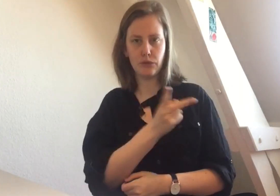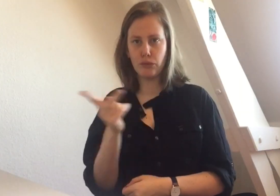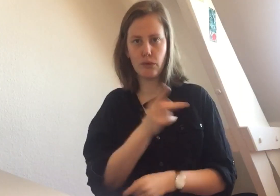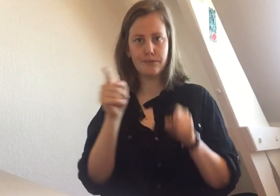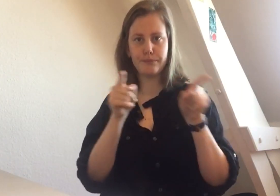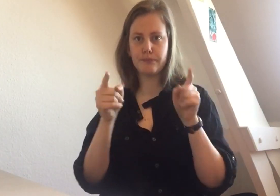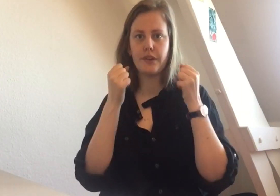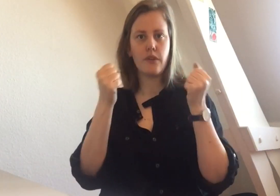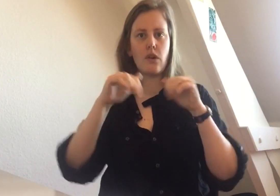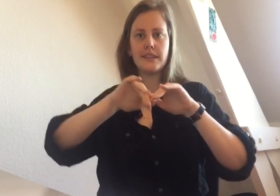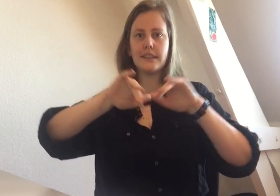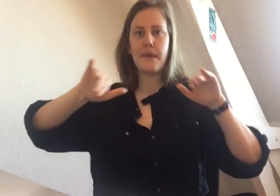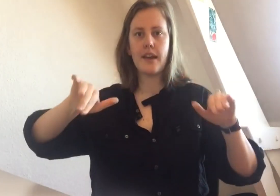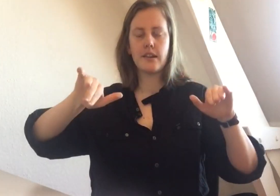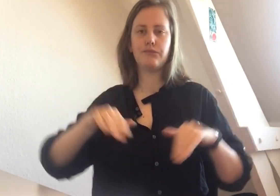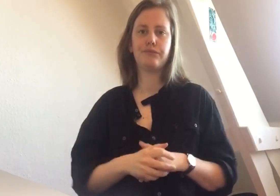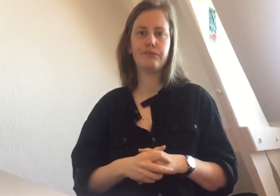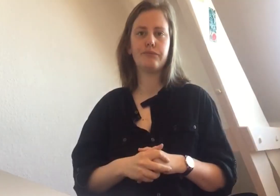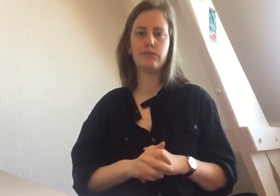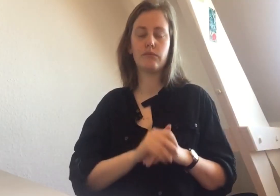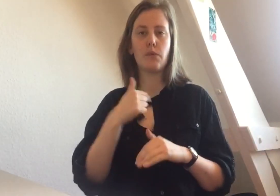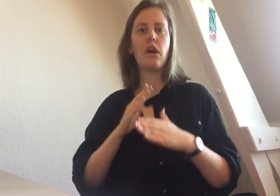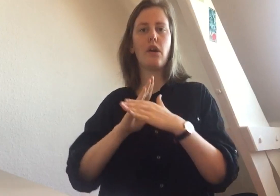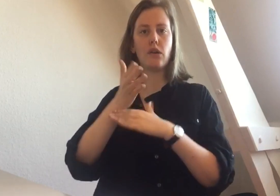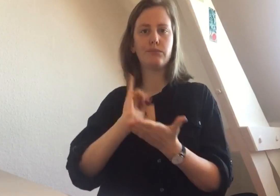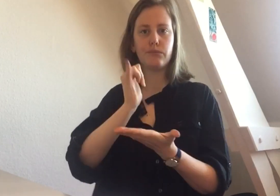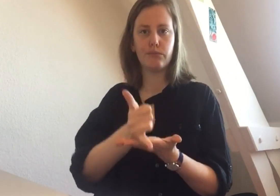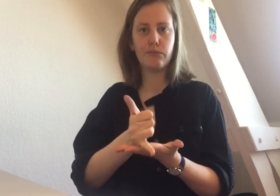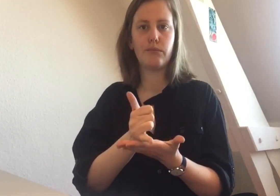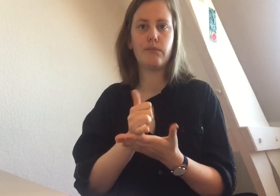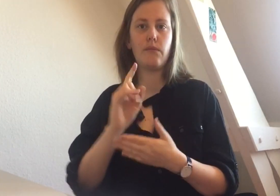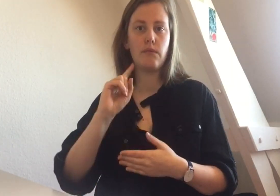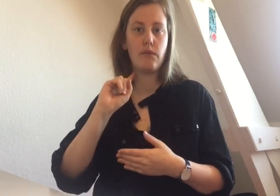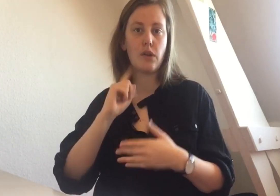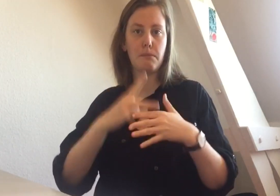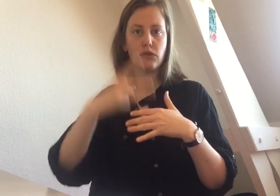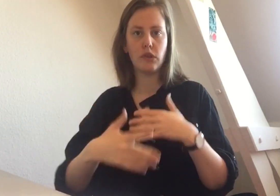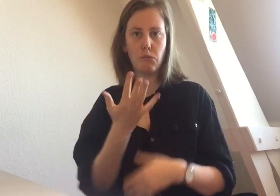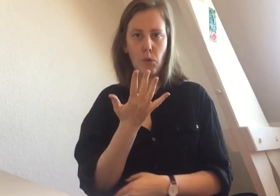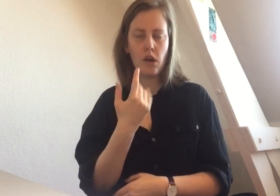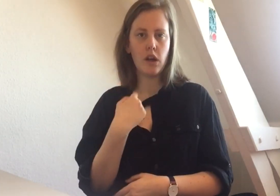C'était deux mondes très séparés pour moi Qu'est ce qui m'a amenée à entrer au Kap Signes?